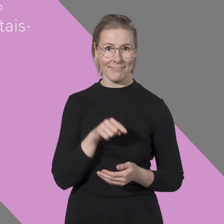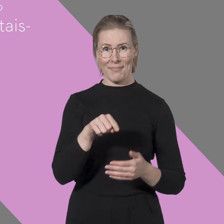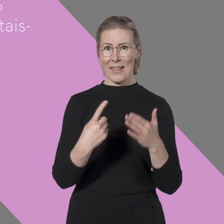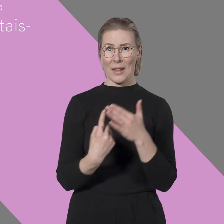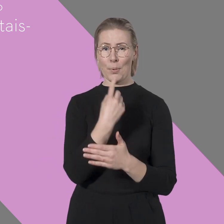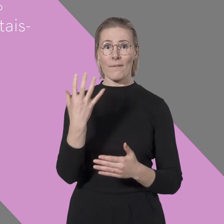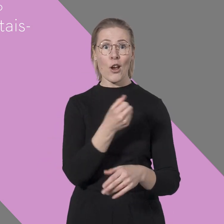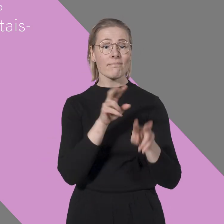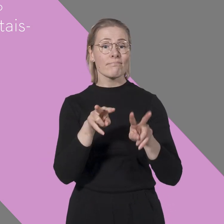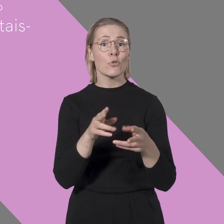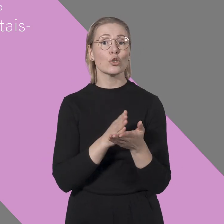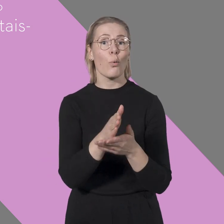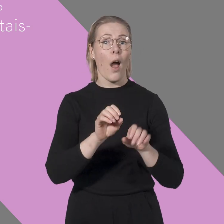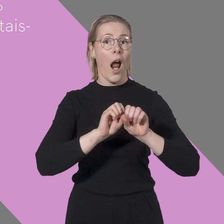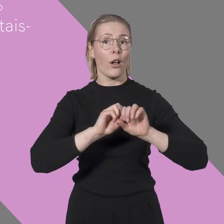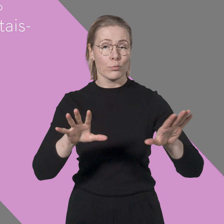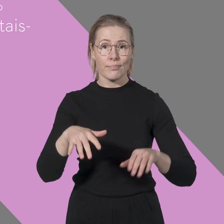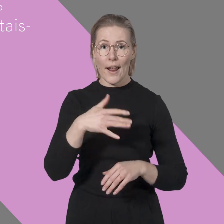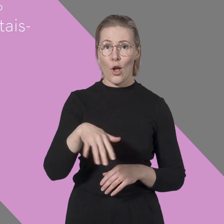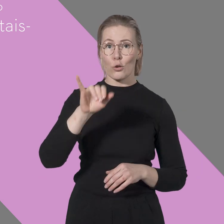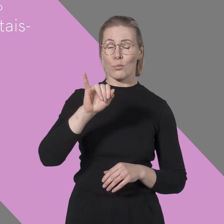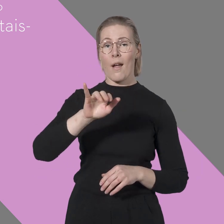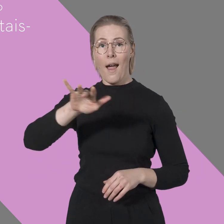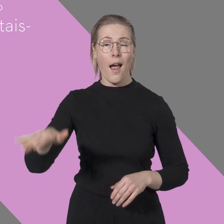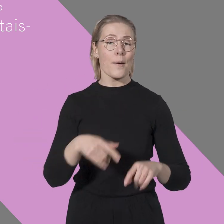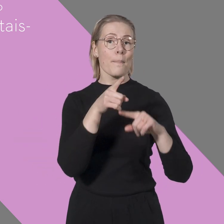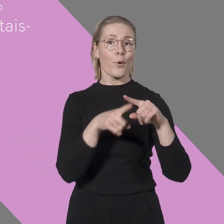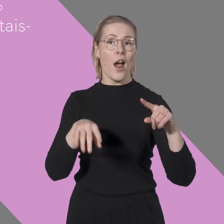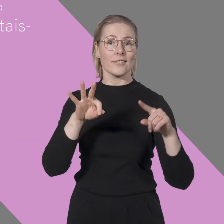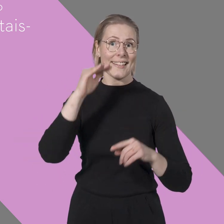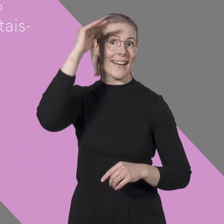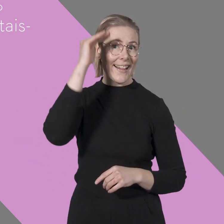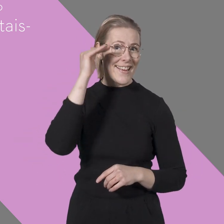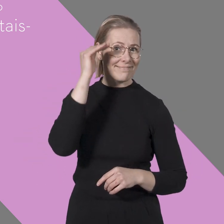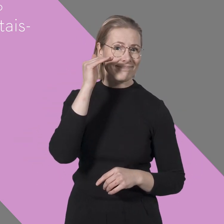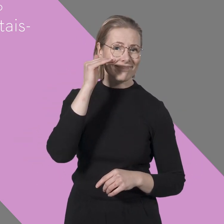Tapahtumaa voi seurata suorana lähetyksenä klo 18–19.30.